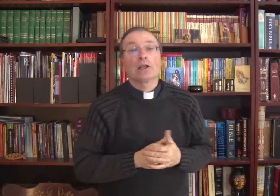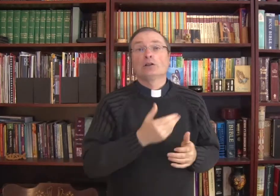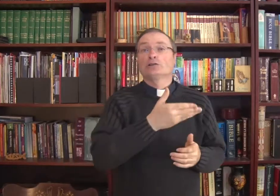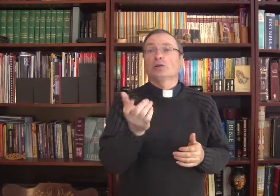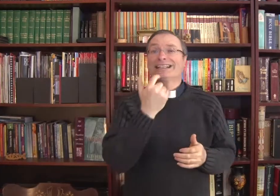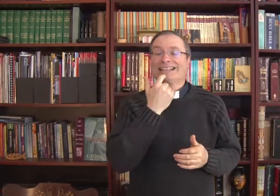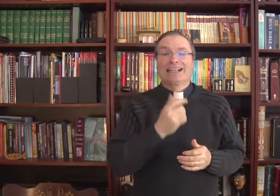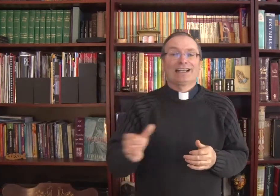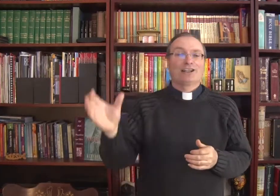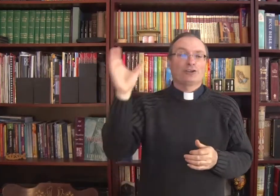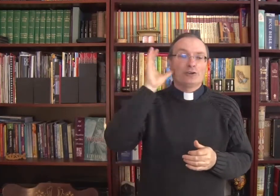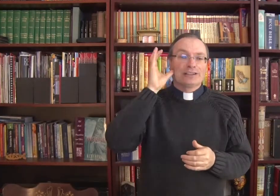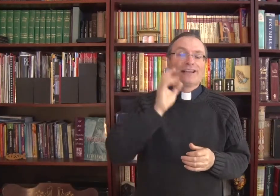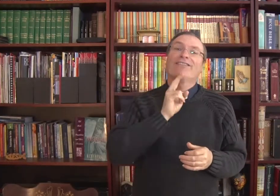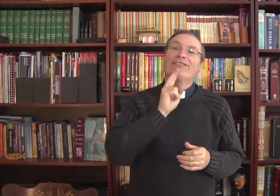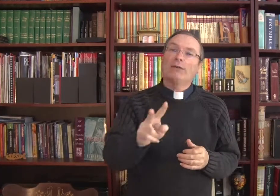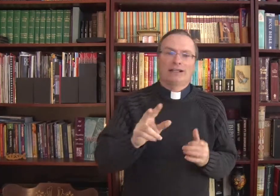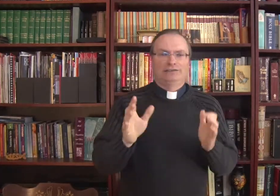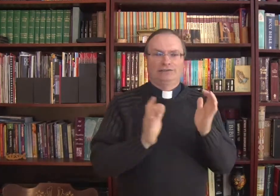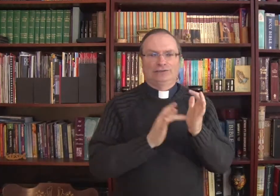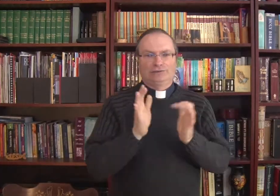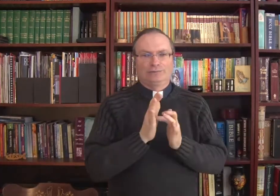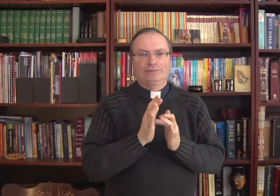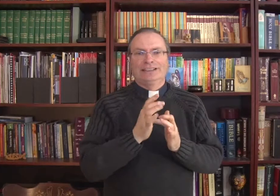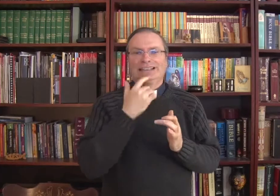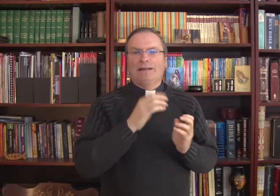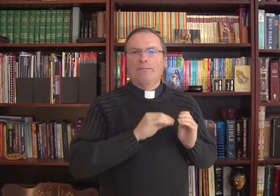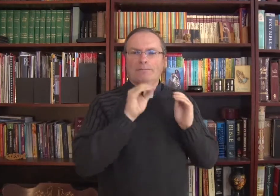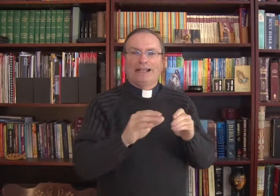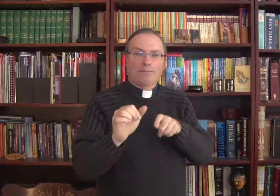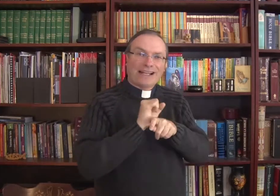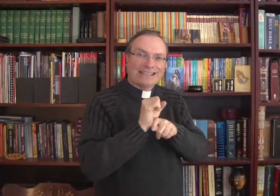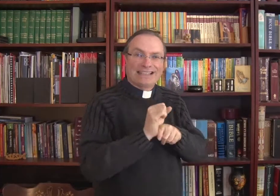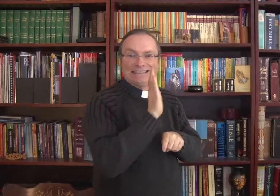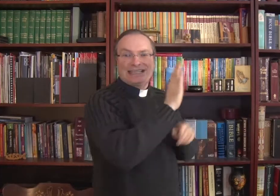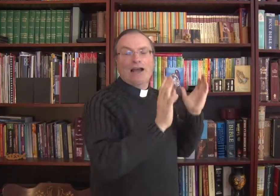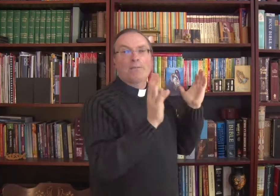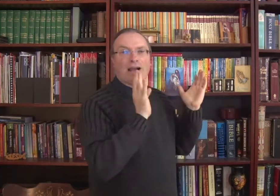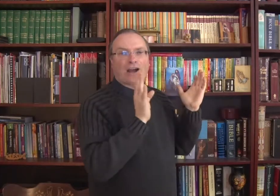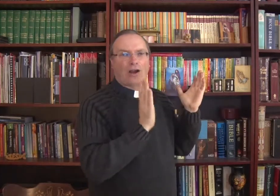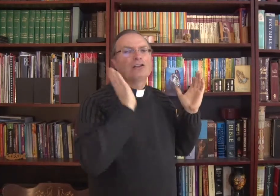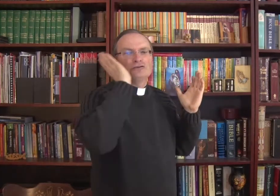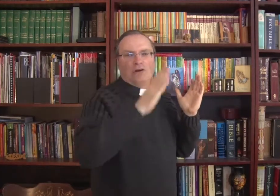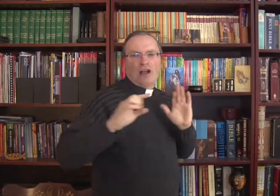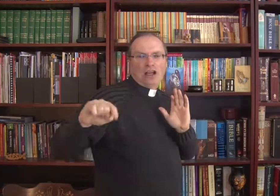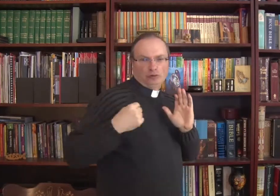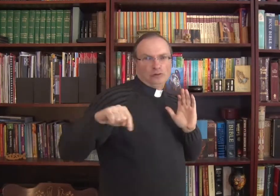Ceux qui écoutent vraiment Jésus et qui mettent en pratique sa Parole seront insultés